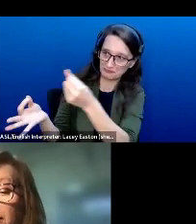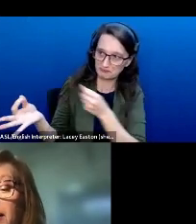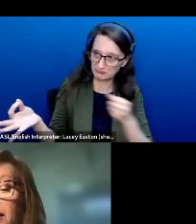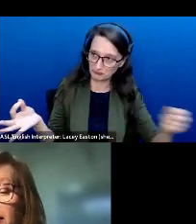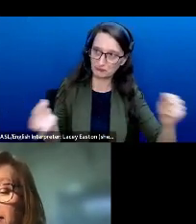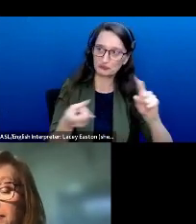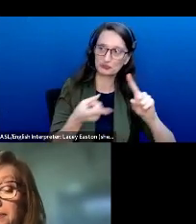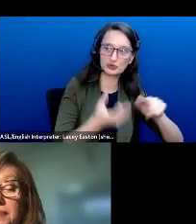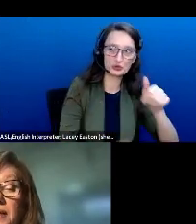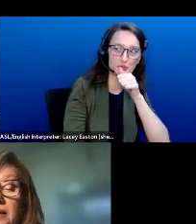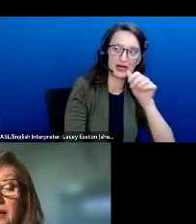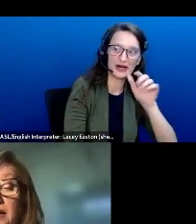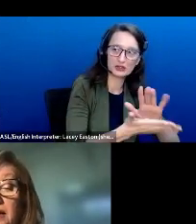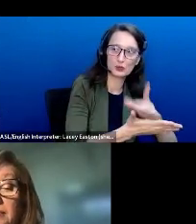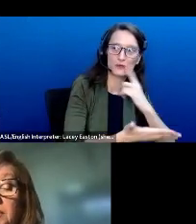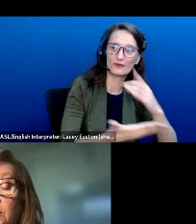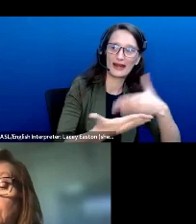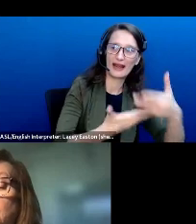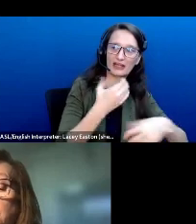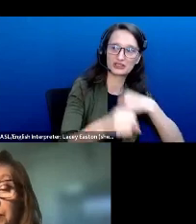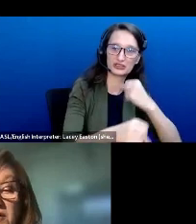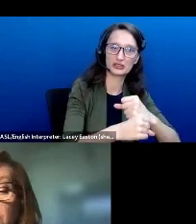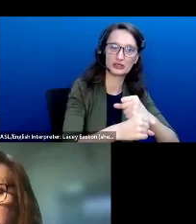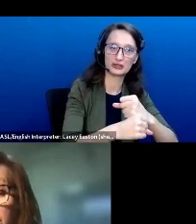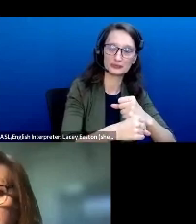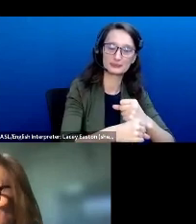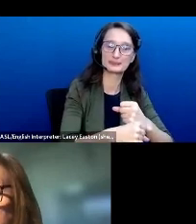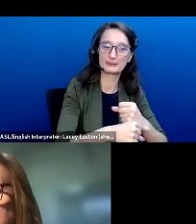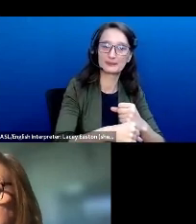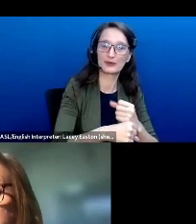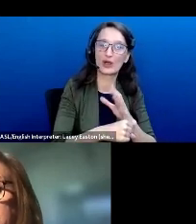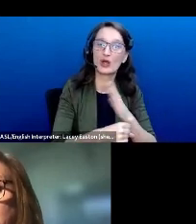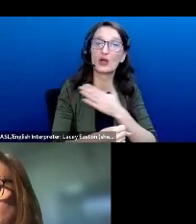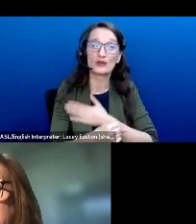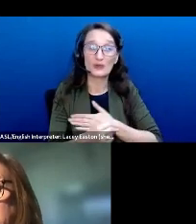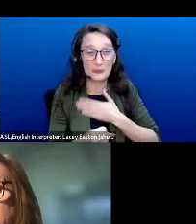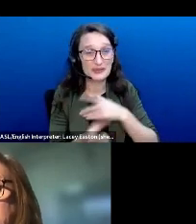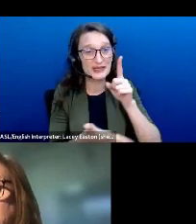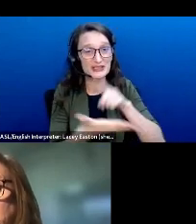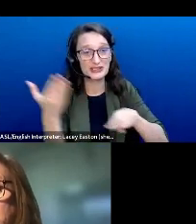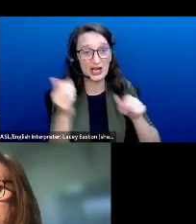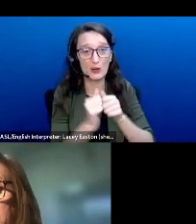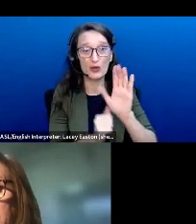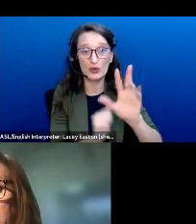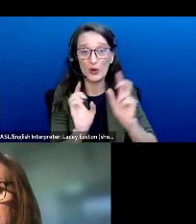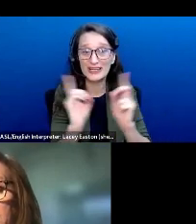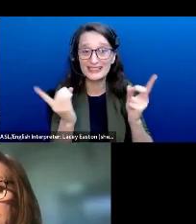el año siguiente. um, así que consulte con sus distritos para averiguar qué realmente brindan